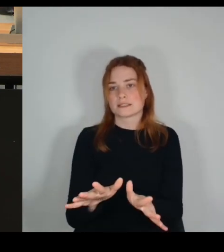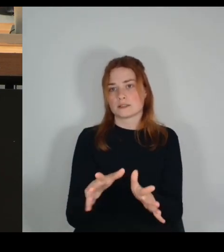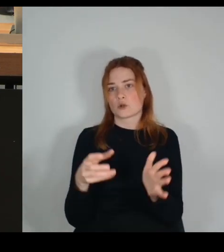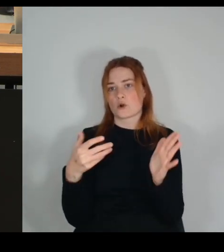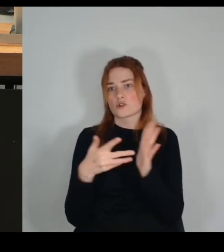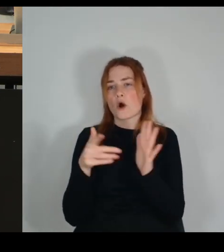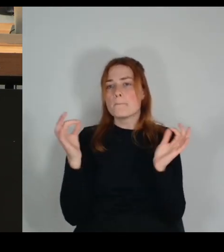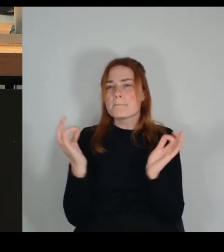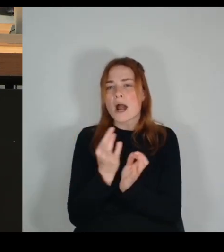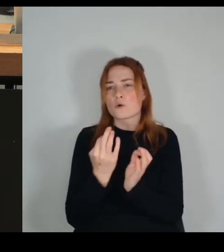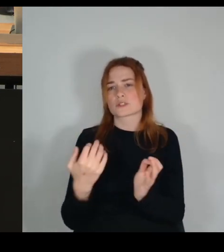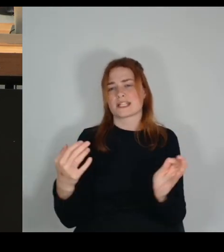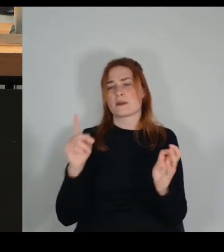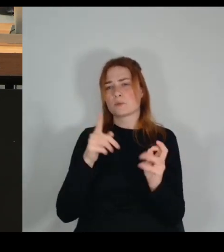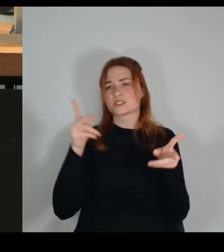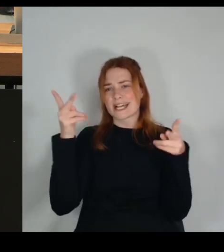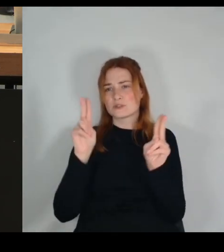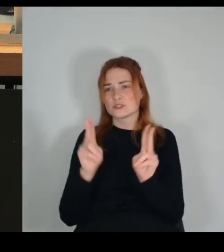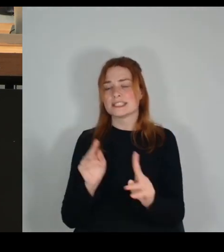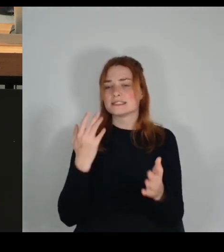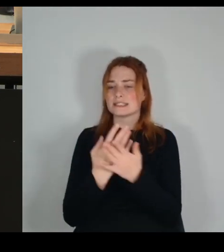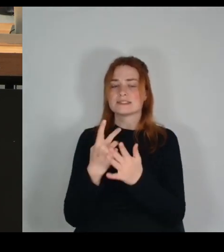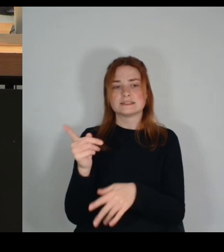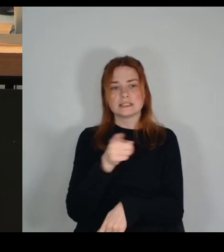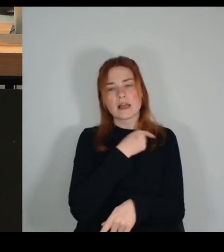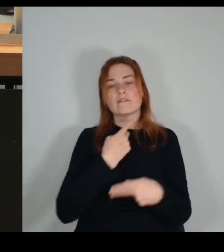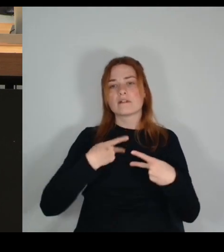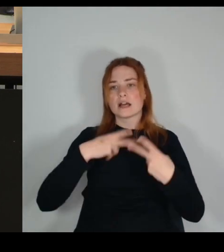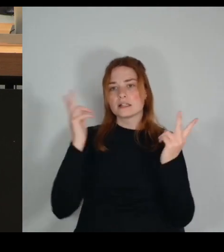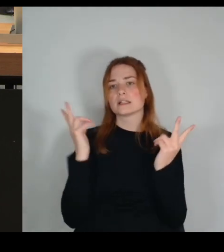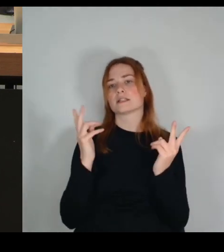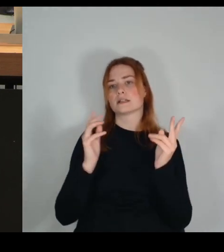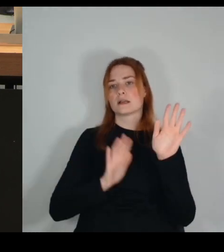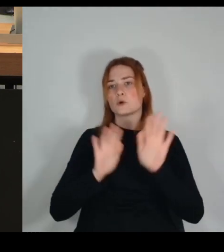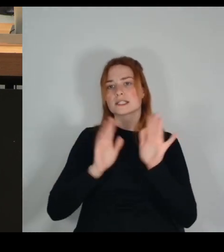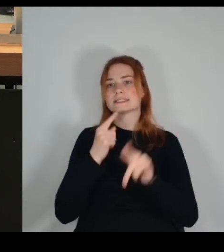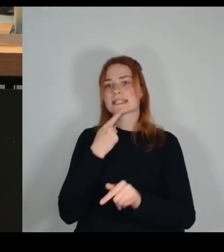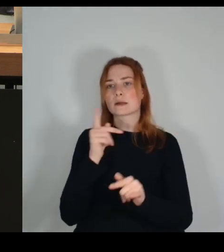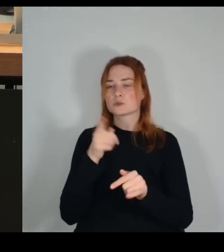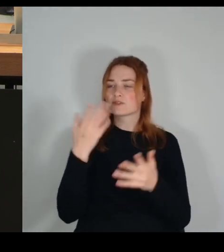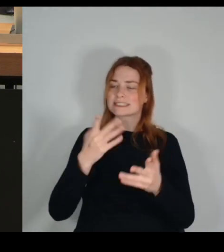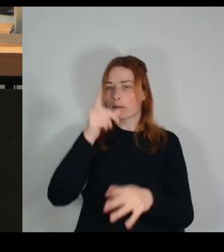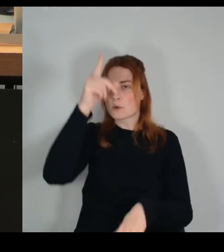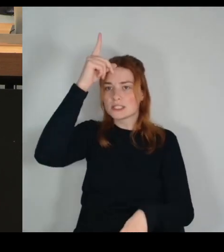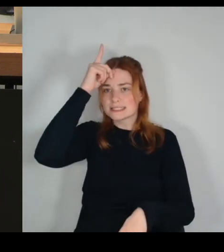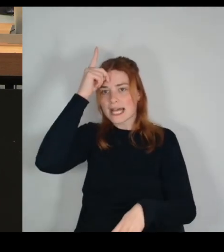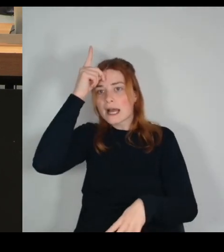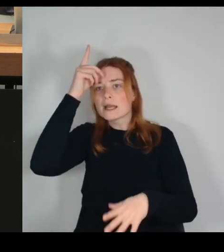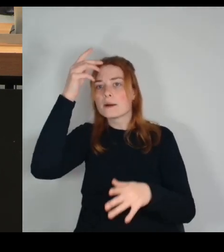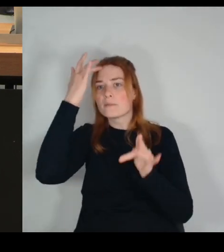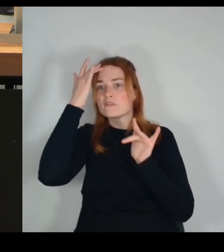ist es nötig, dass man polizeiliche Befugnisse auch kritisch hinterfragt. Und die Schleierfahndung ist da ein gutes Beispiel dafür, dass es